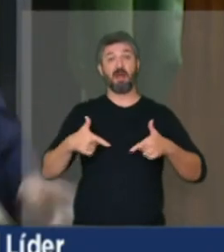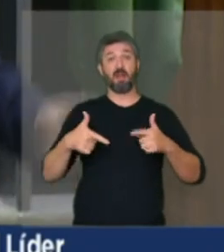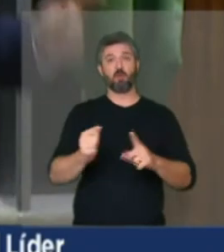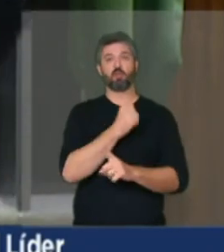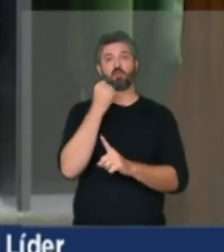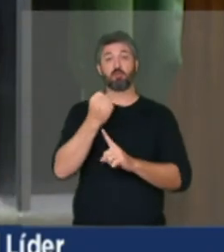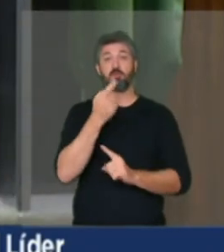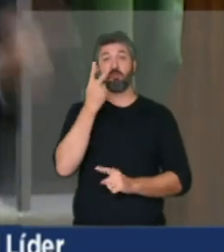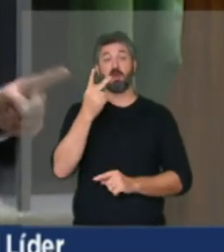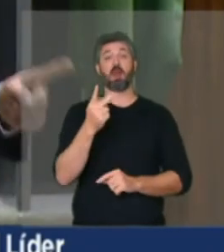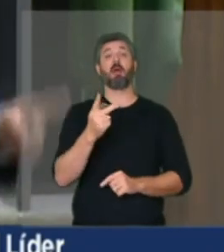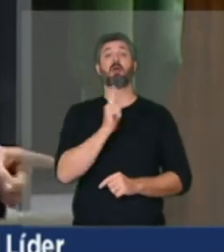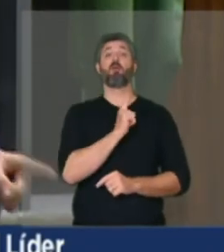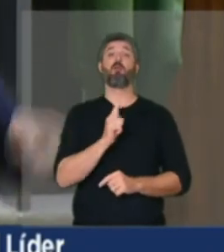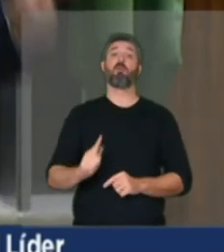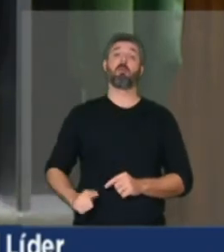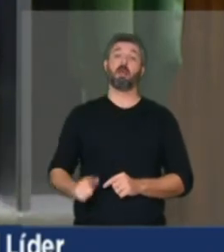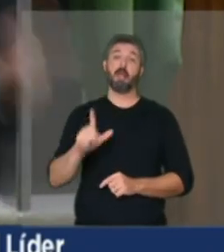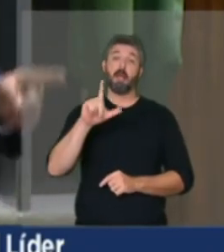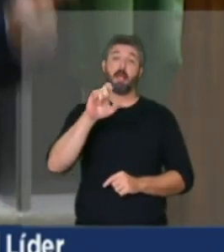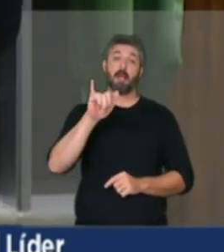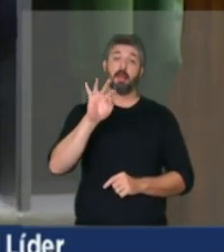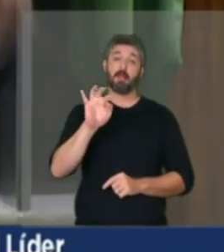LEITE NÃO PODE ENTREGAR O PATRIMÔNIO QUE PERTENCE AO